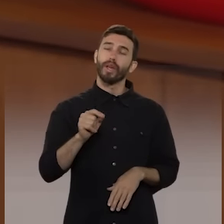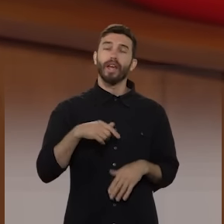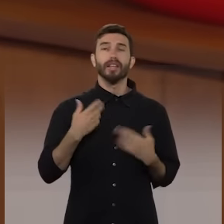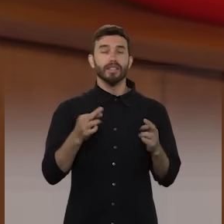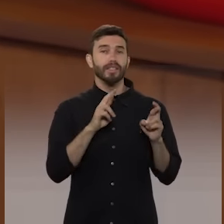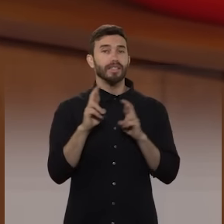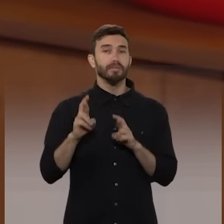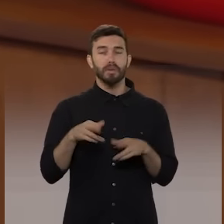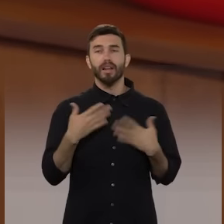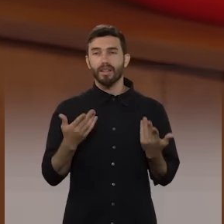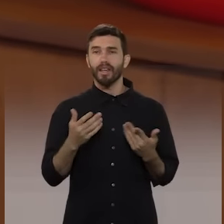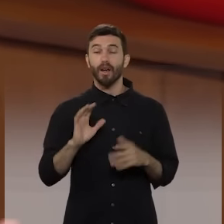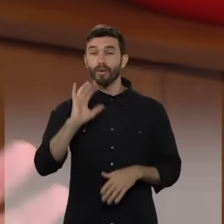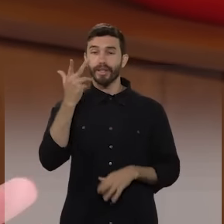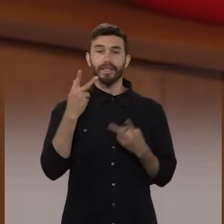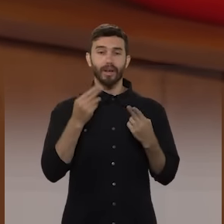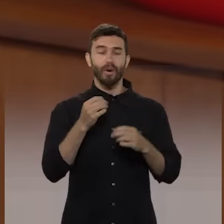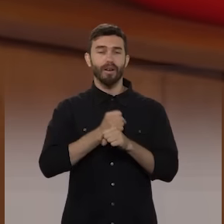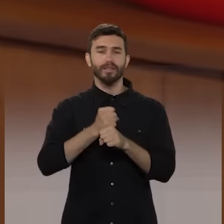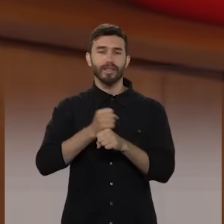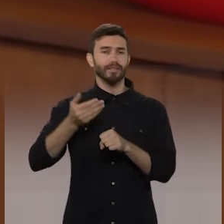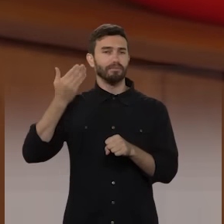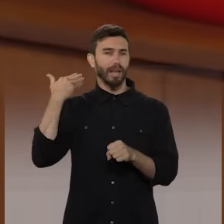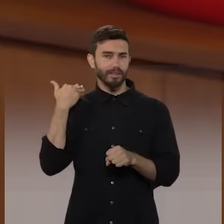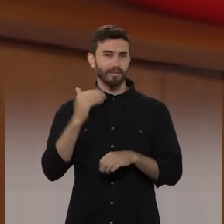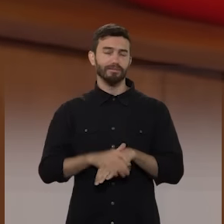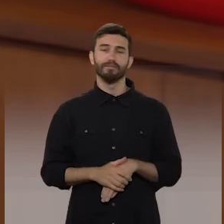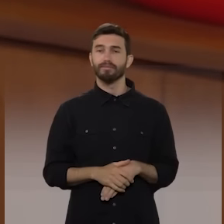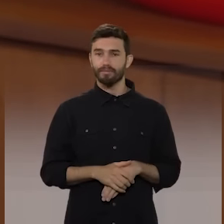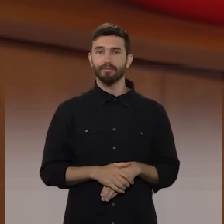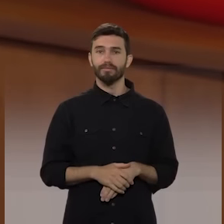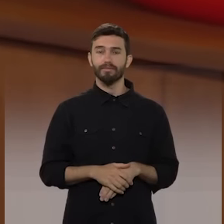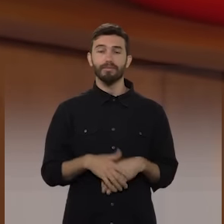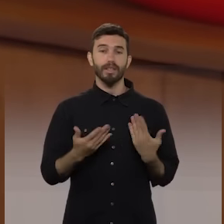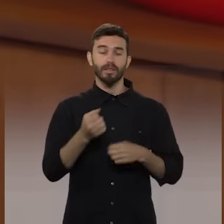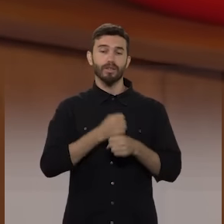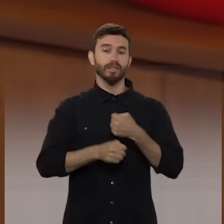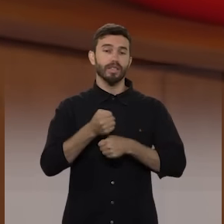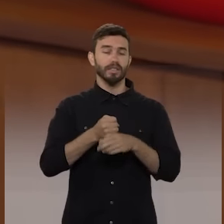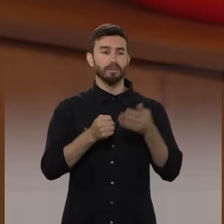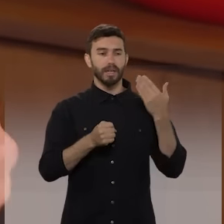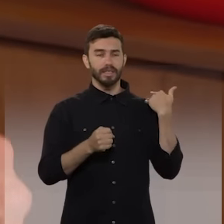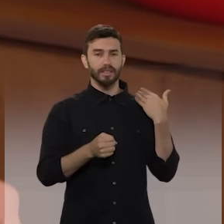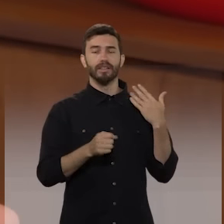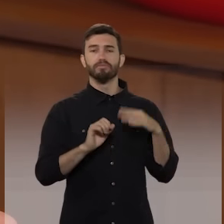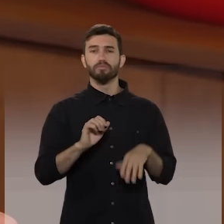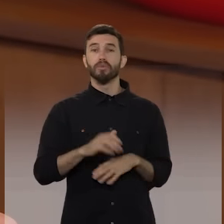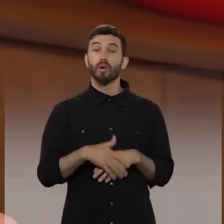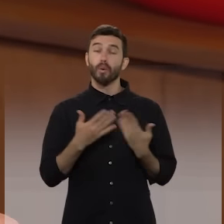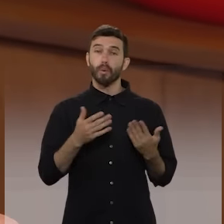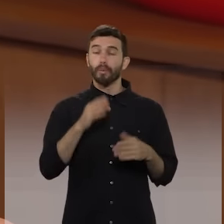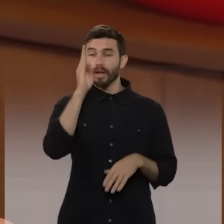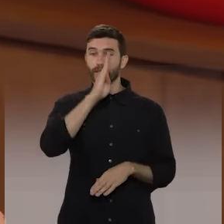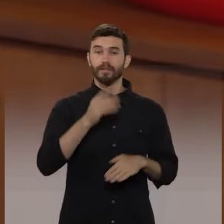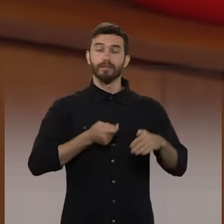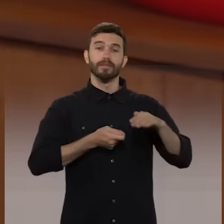anos que se passou... nos anos que passaram, o Brasil foi fazendo investimentos em geração,